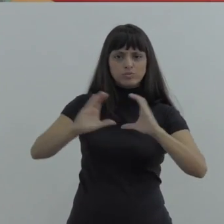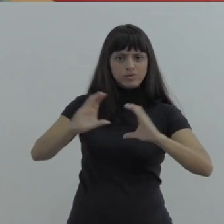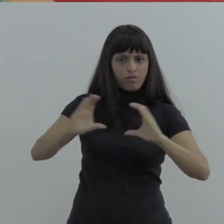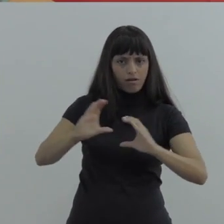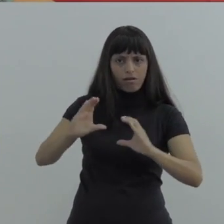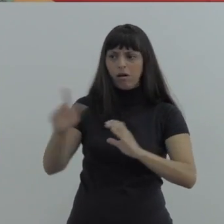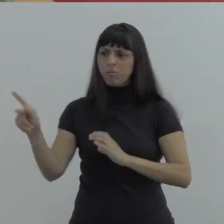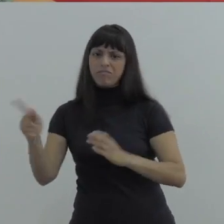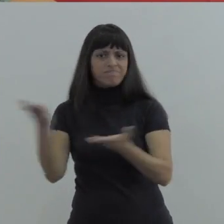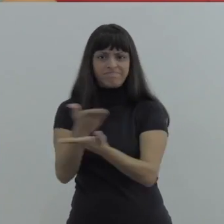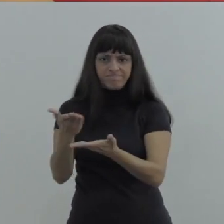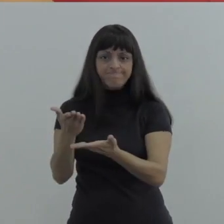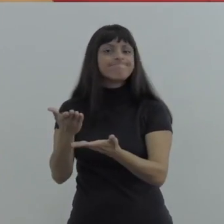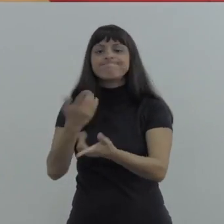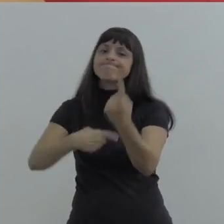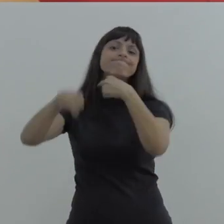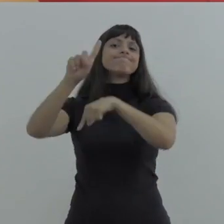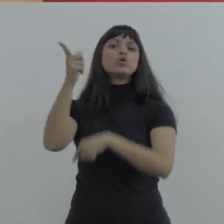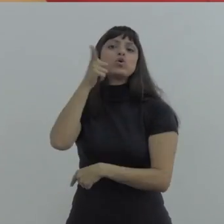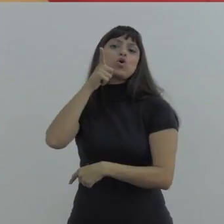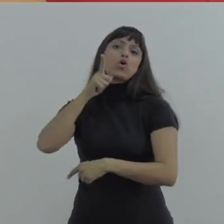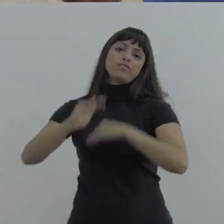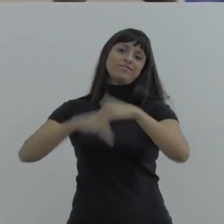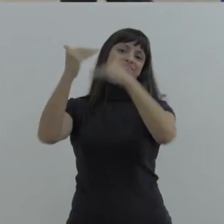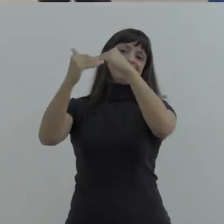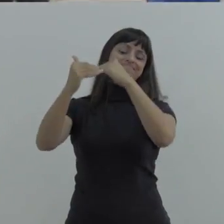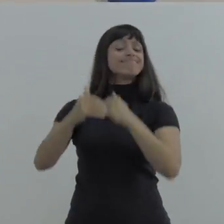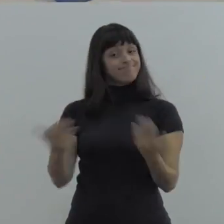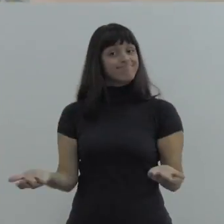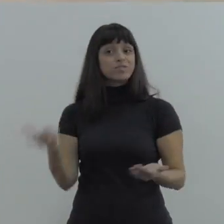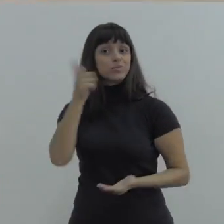entre ela e a prática de educação física ali já foi rompida e deu muito certo.